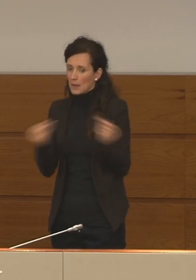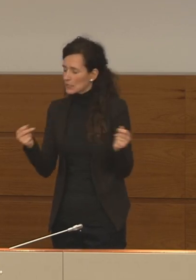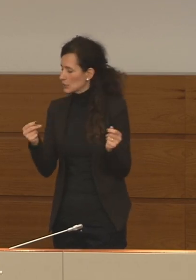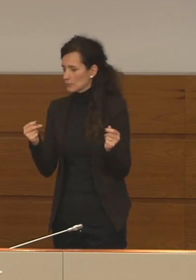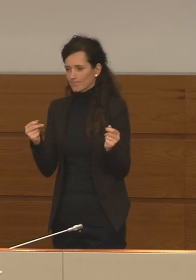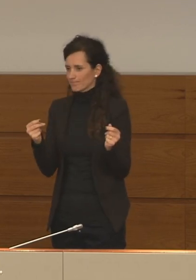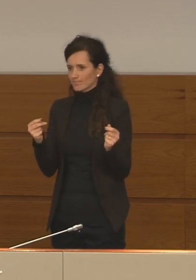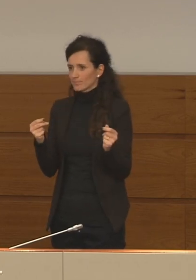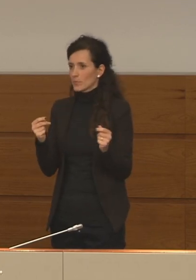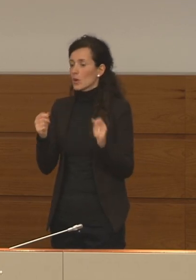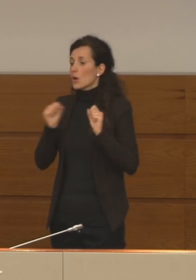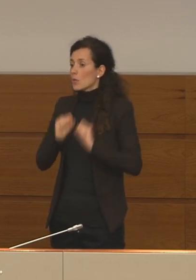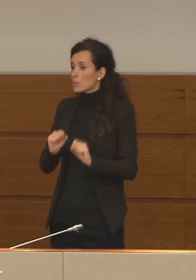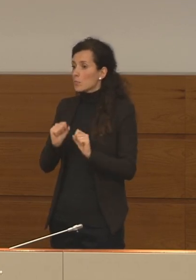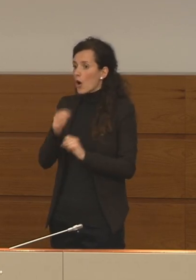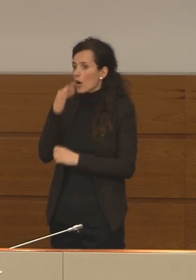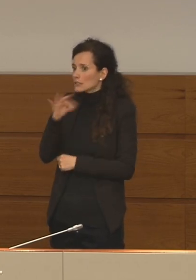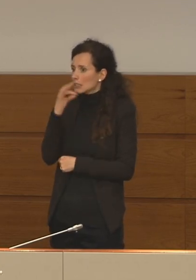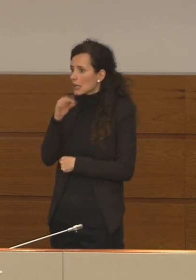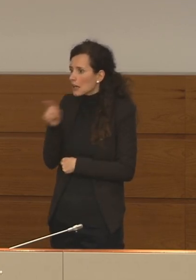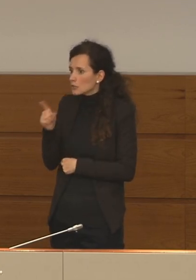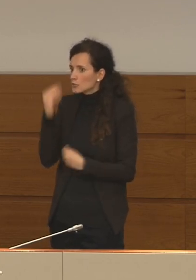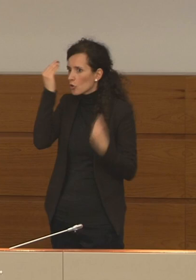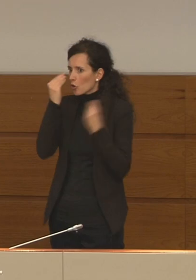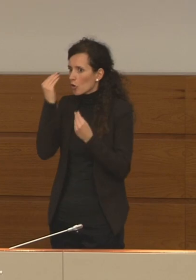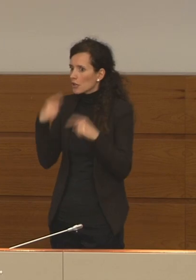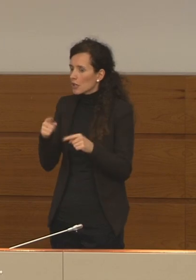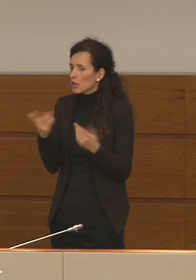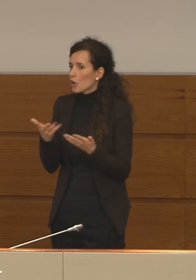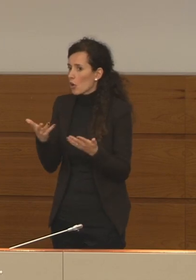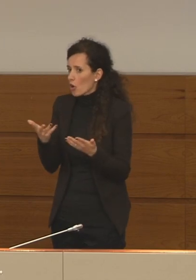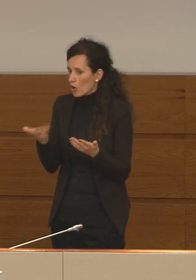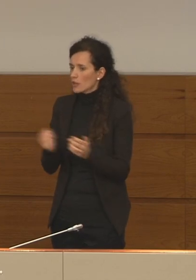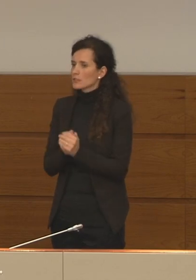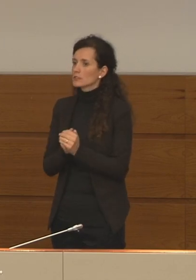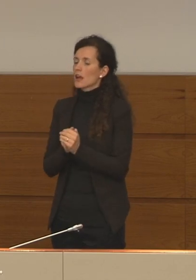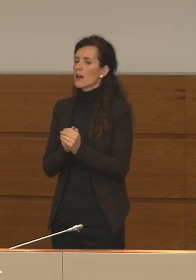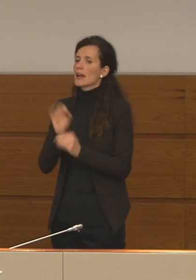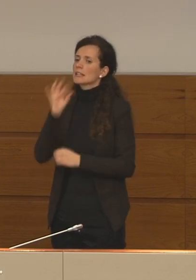in merito avrà un altro tipo di risposta, poi se è certo che l'incubazione sia quella